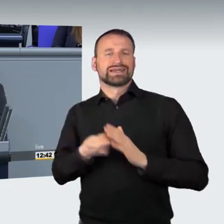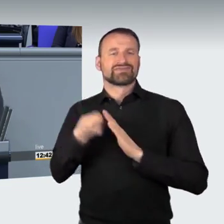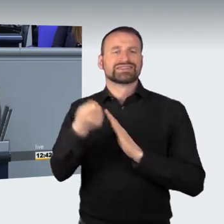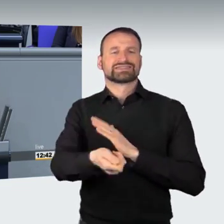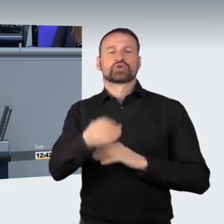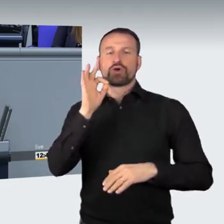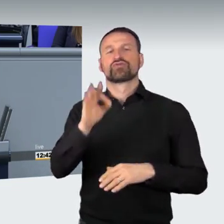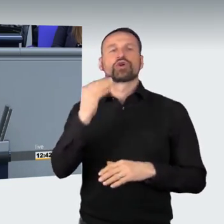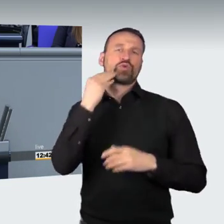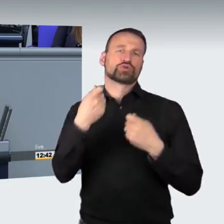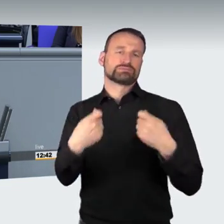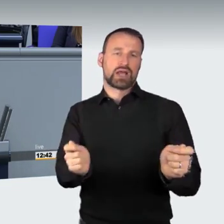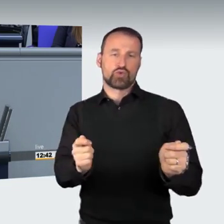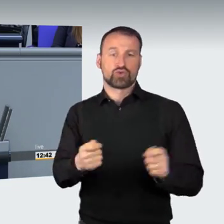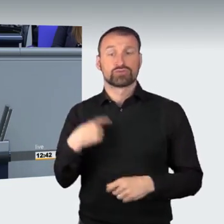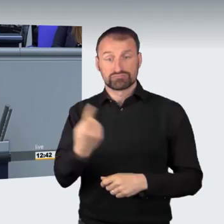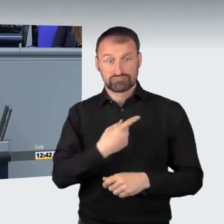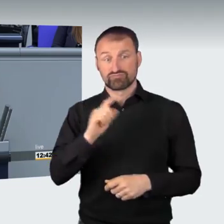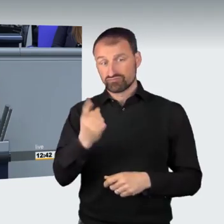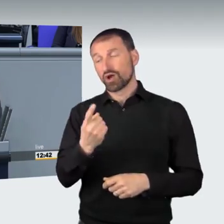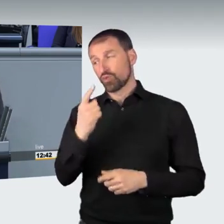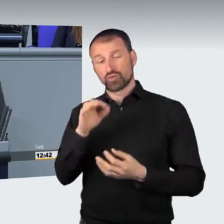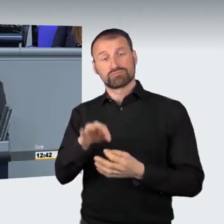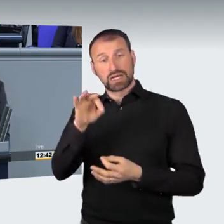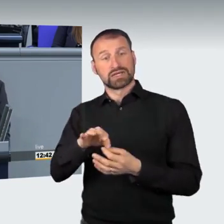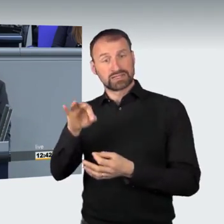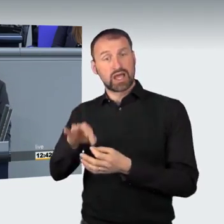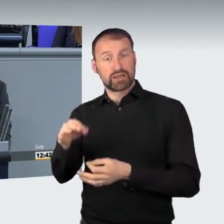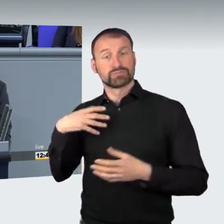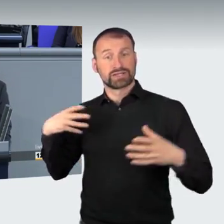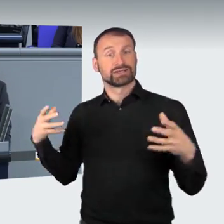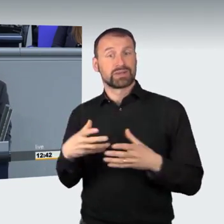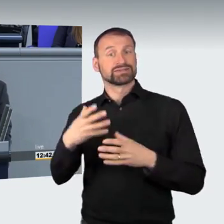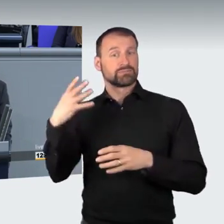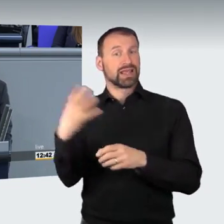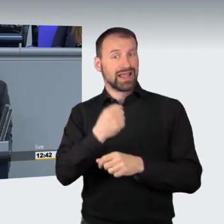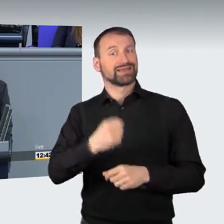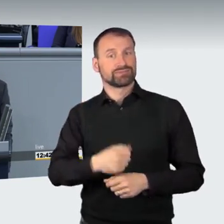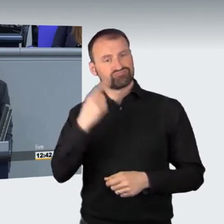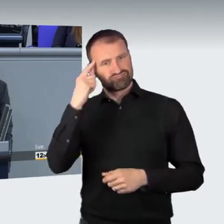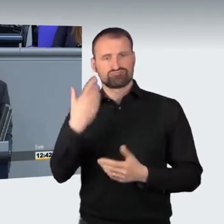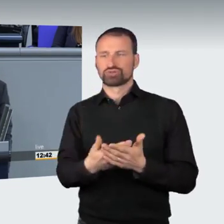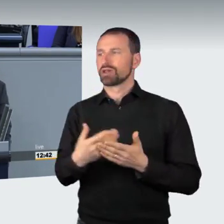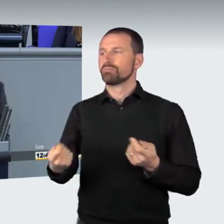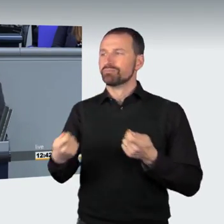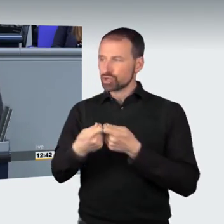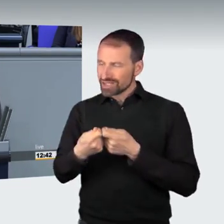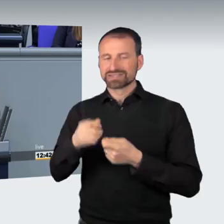für bezahlbares Wohnen und Bauen. Wir haben eine umfassende Bestandsaufnahme vorgenommen. Wir haben auch einige Maßnahmen umgesetzt.